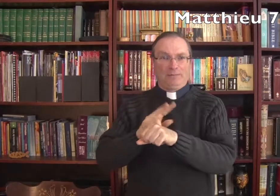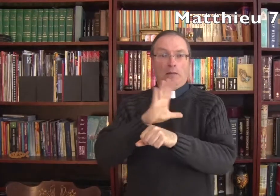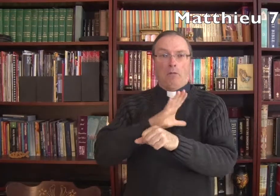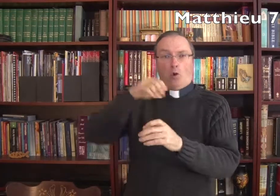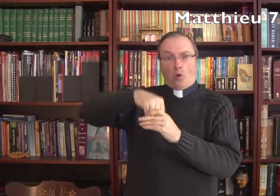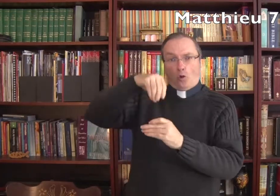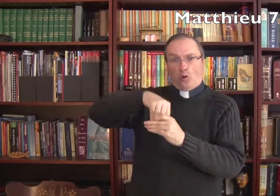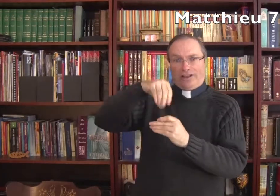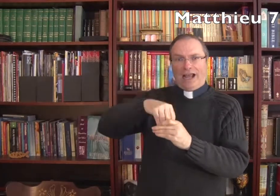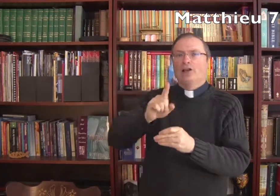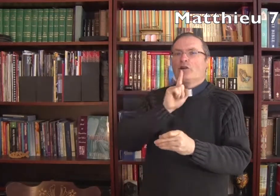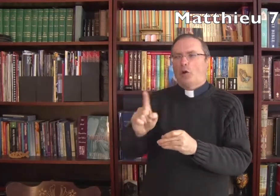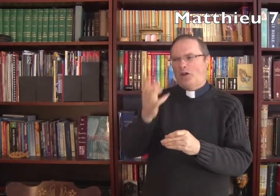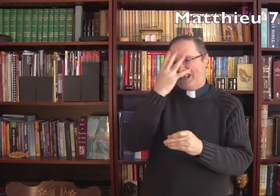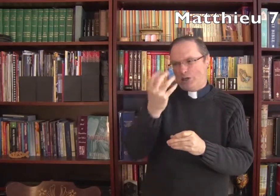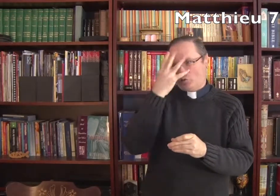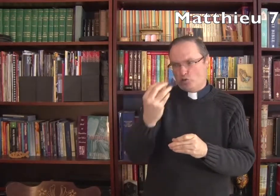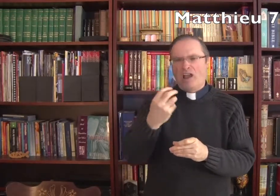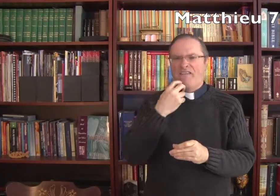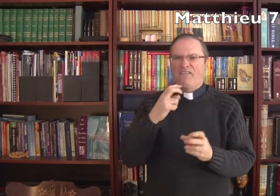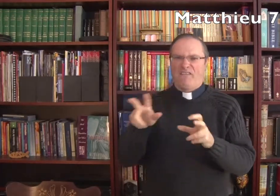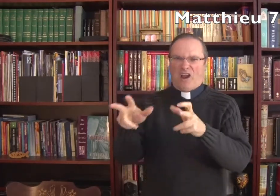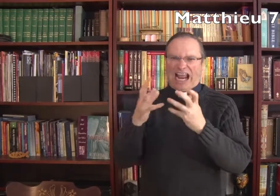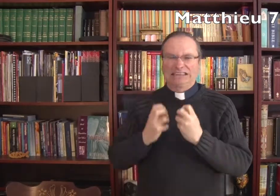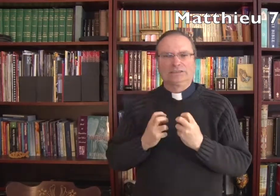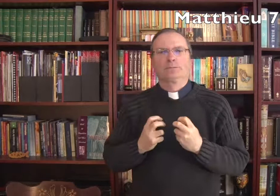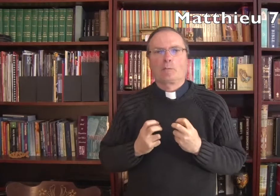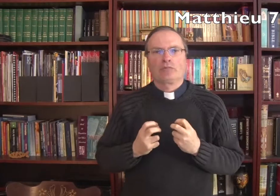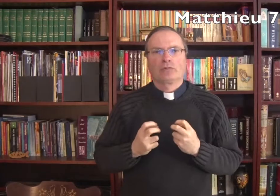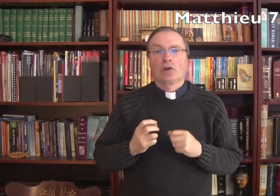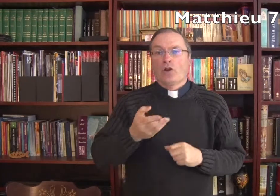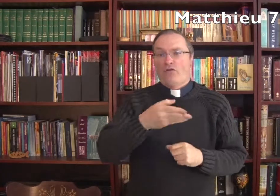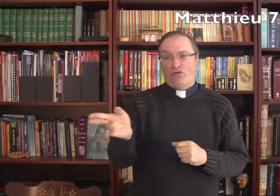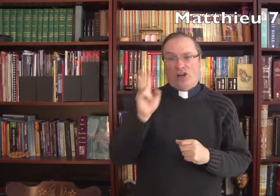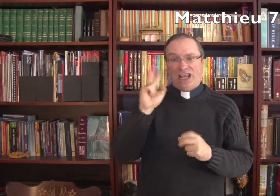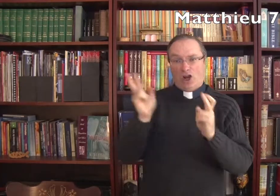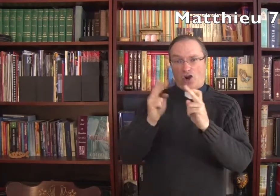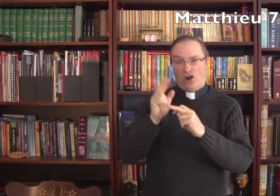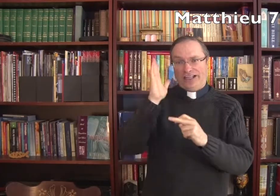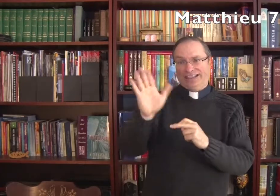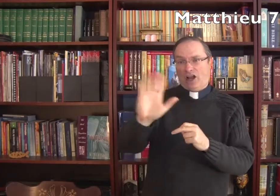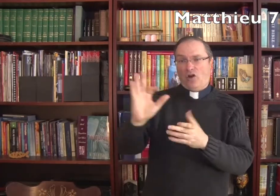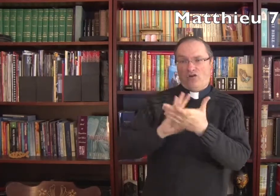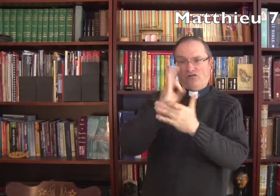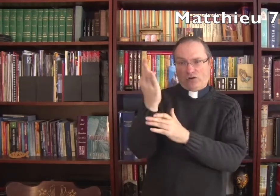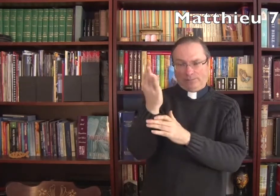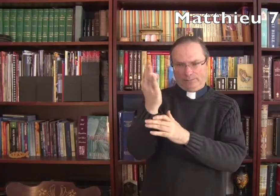mais au-dedans ce sont des loups voraces. Vous les reconnaîtrez à leurs fruits.